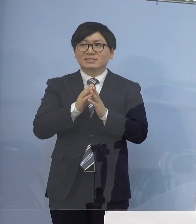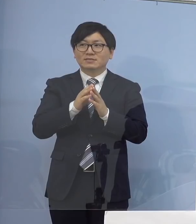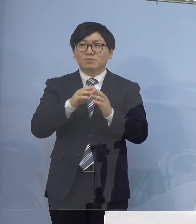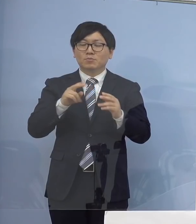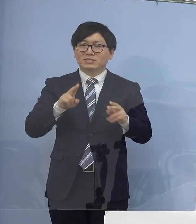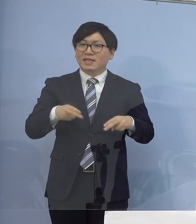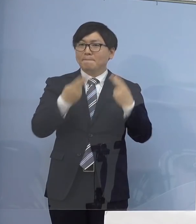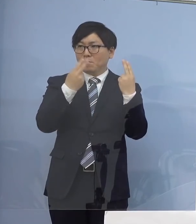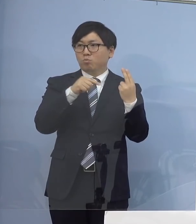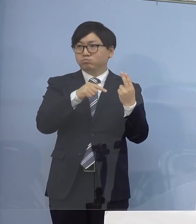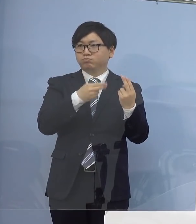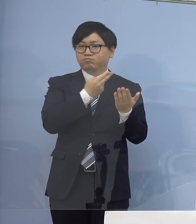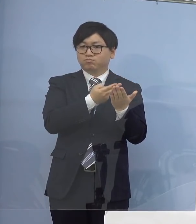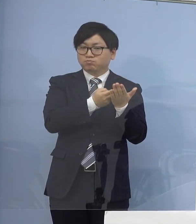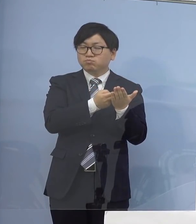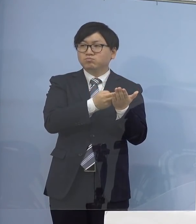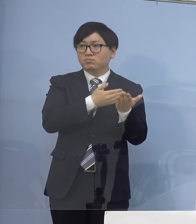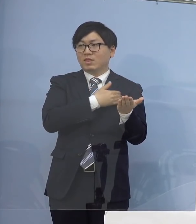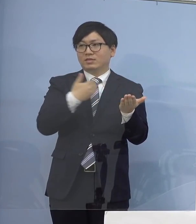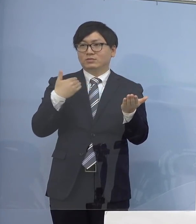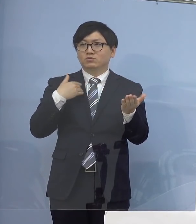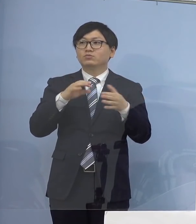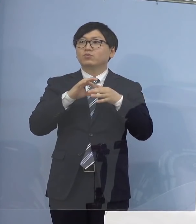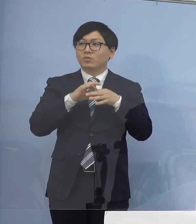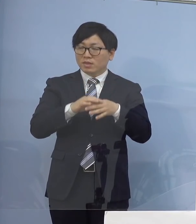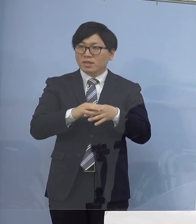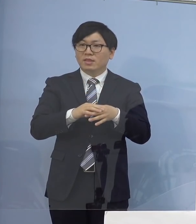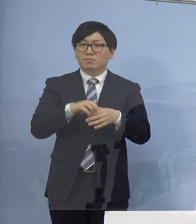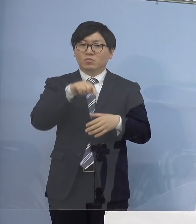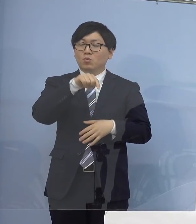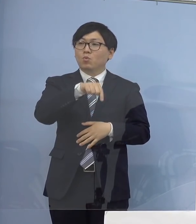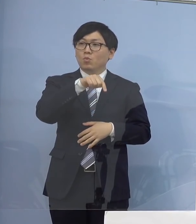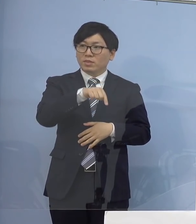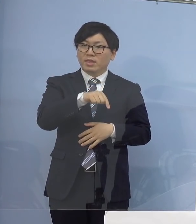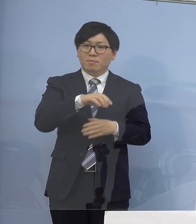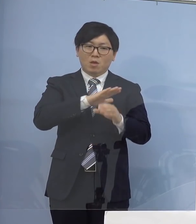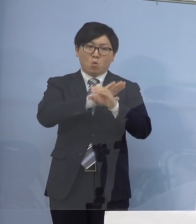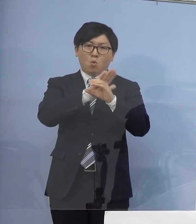そこにレッドゾーンをお作りをいただいて 対応するということで